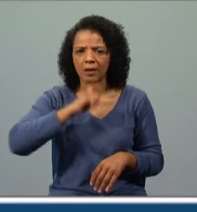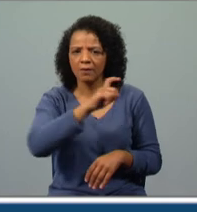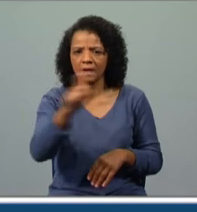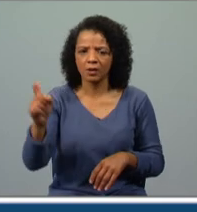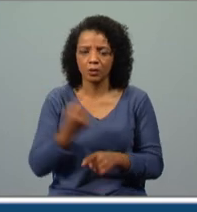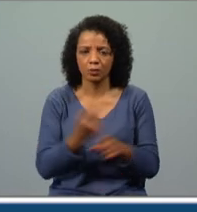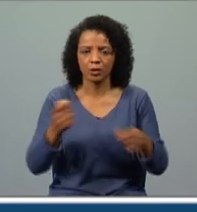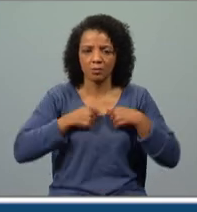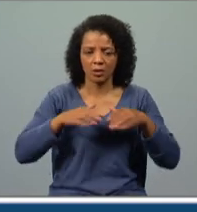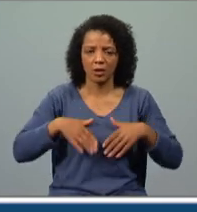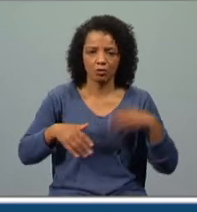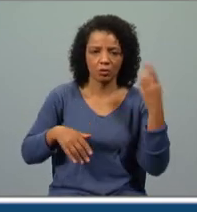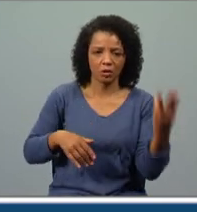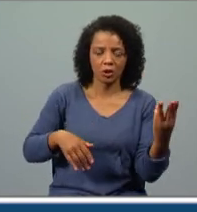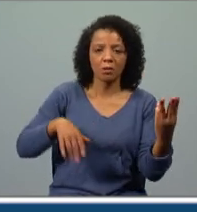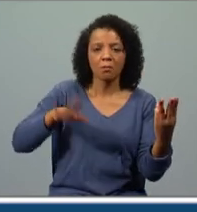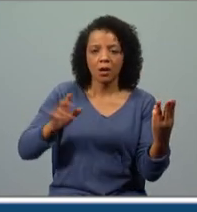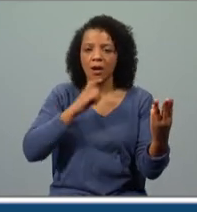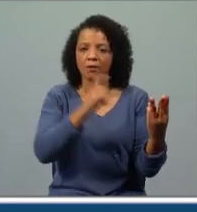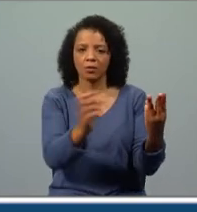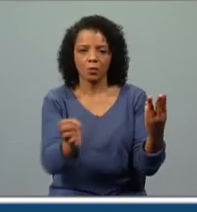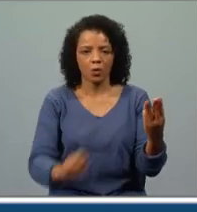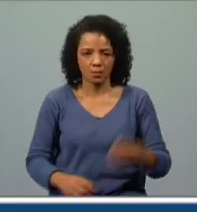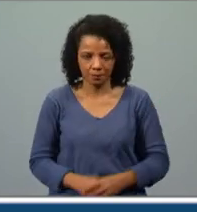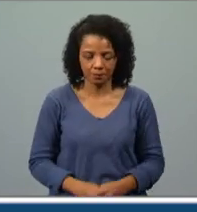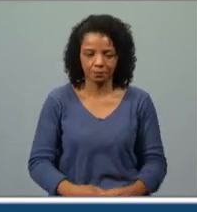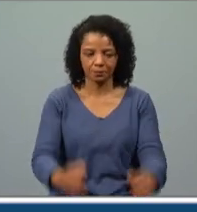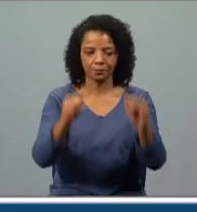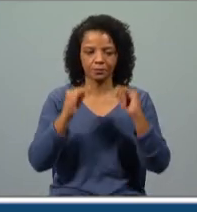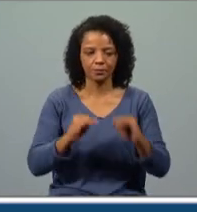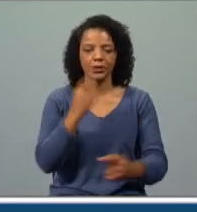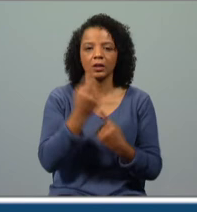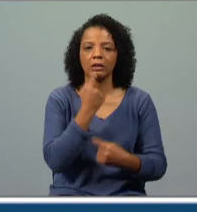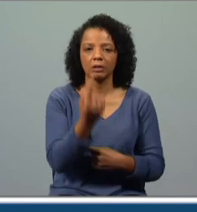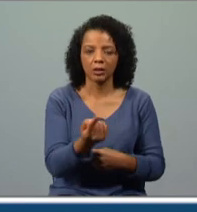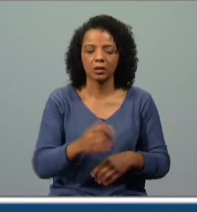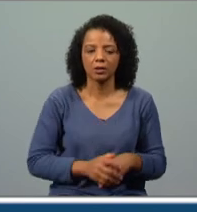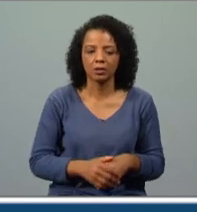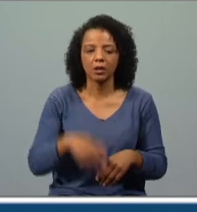três marinhais mas nenhum avisou eles Alguém disse que o livro tinha partido 三名海軍陸戰隊員，但沒有人警告過他們有人說書沒了